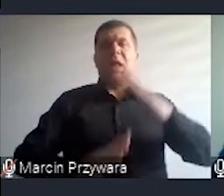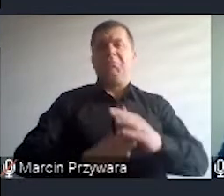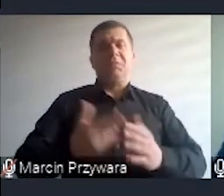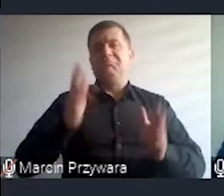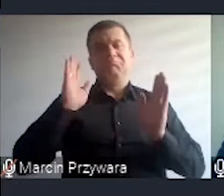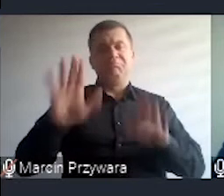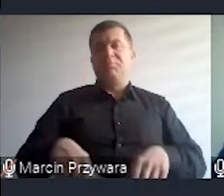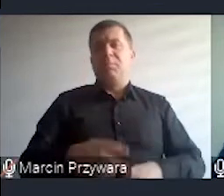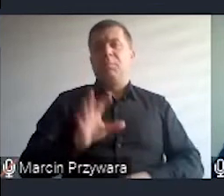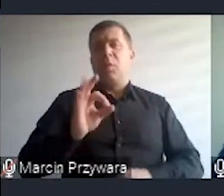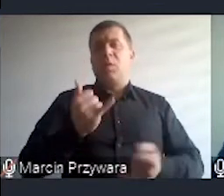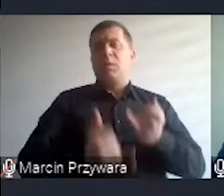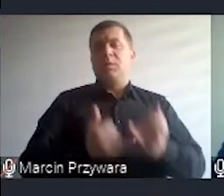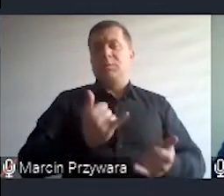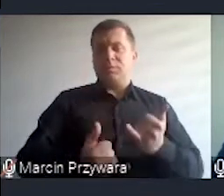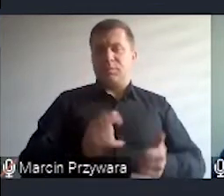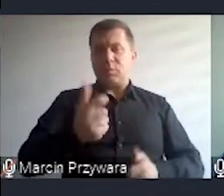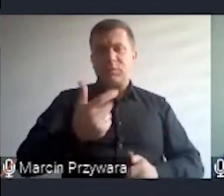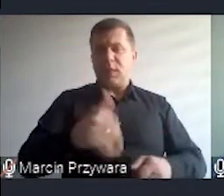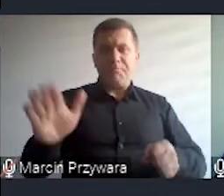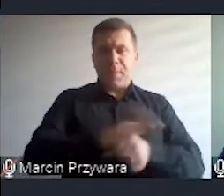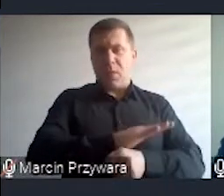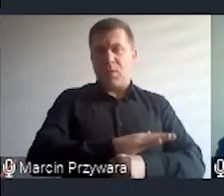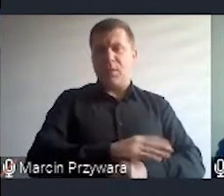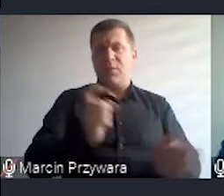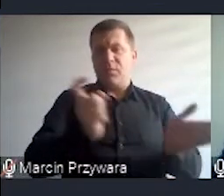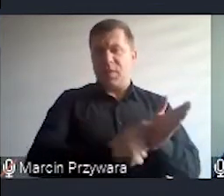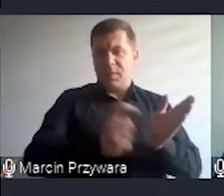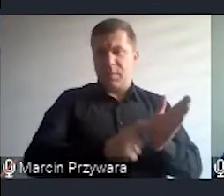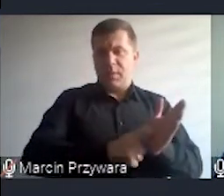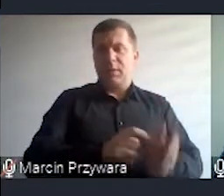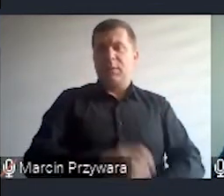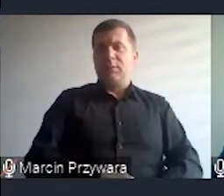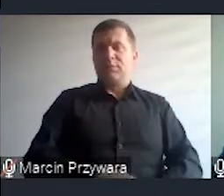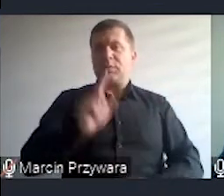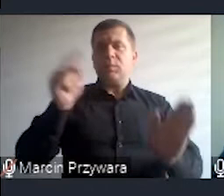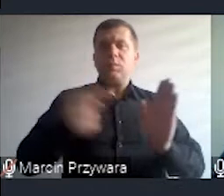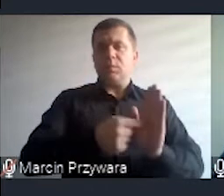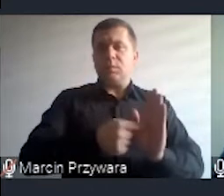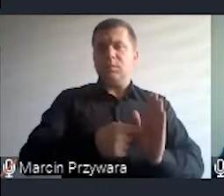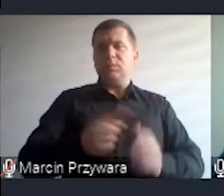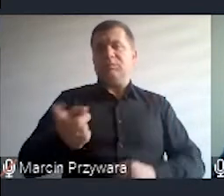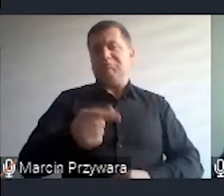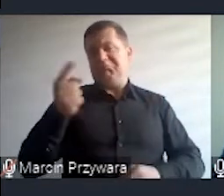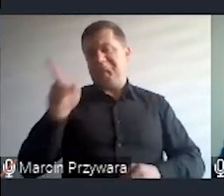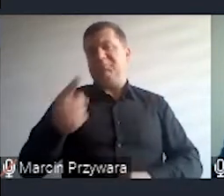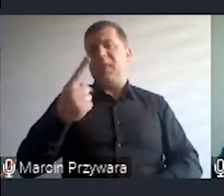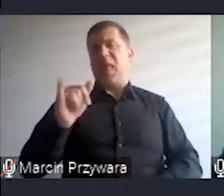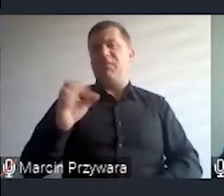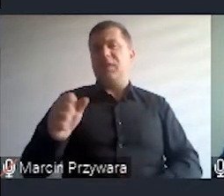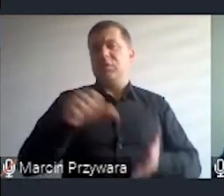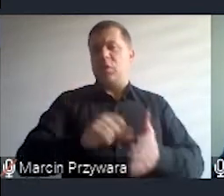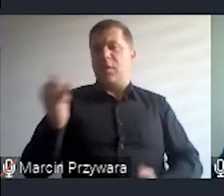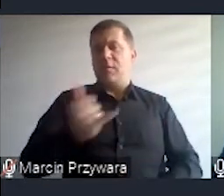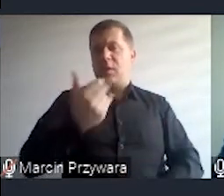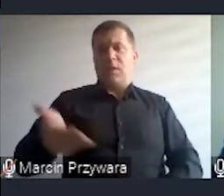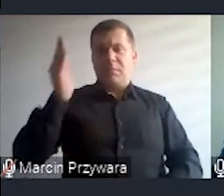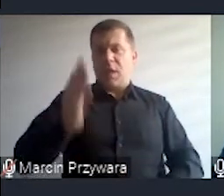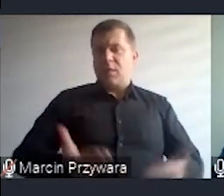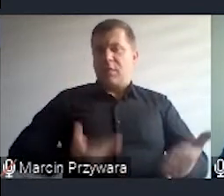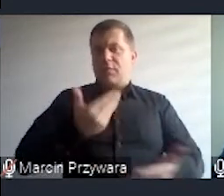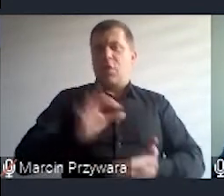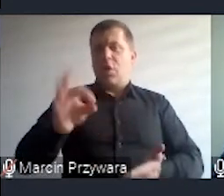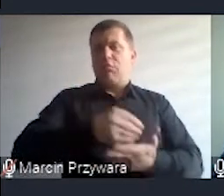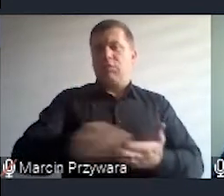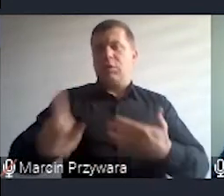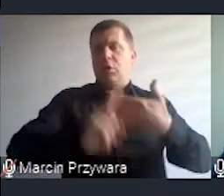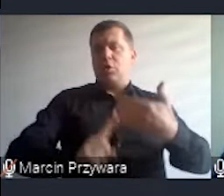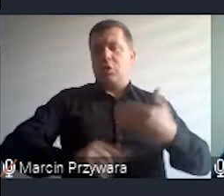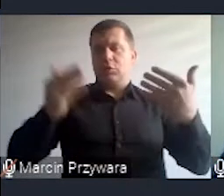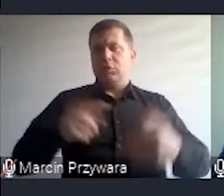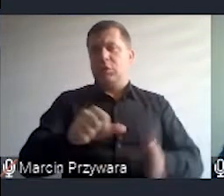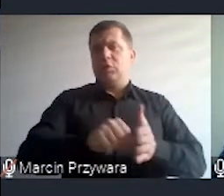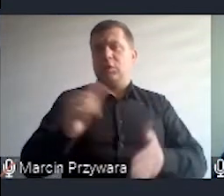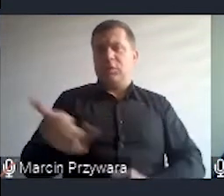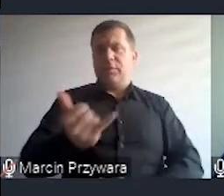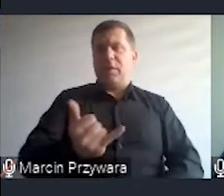ponieważ jeśli coś nie będzie spełniało wymagań samej definicji środka trwałego to nie będzie we wniosku o płatność rozliczane jako środek trwały.